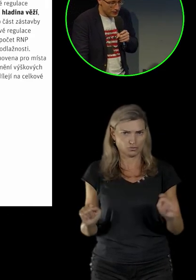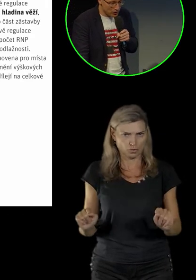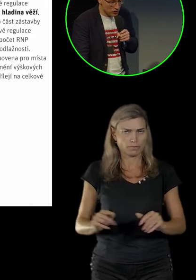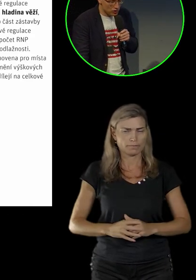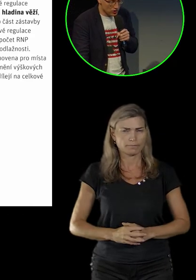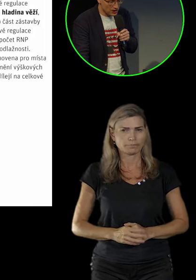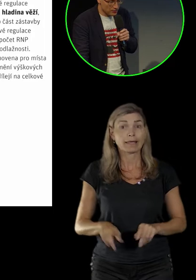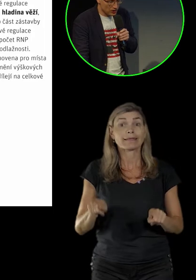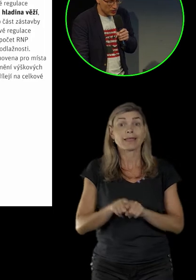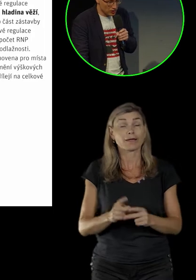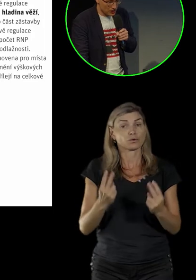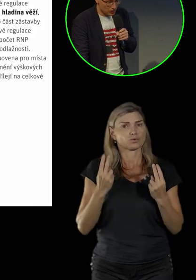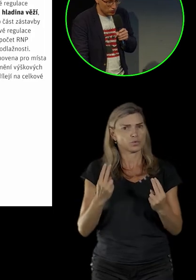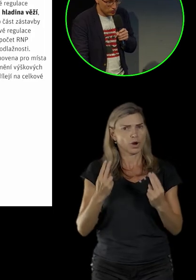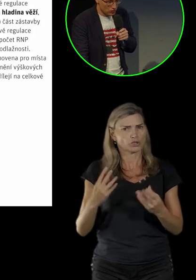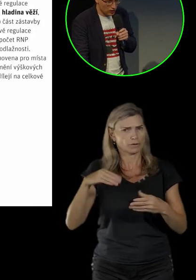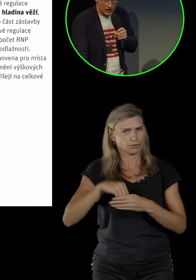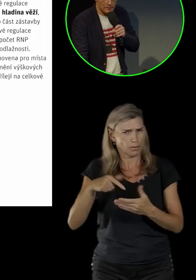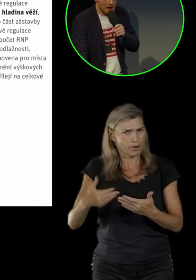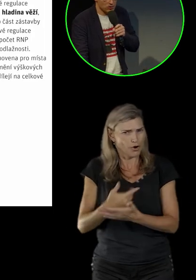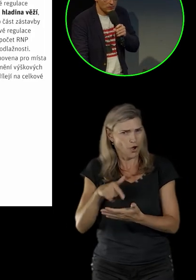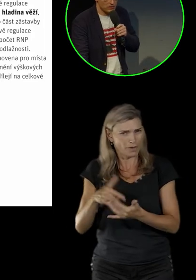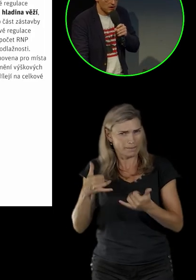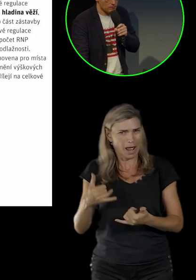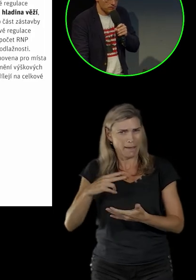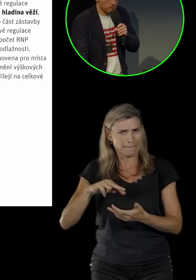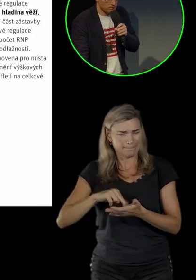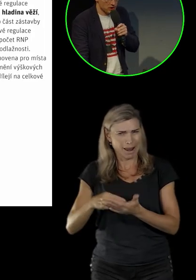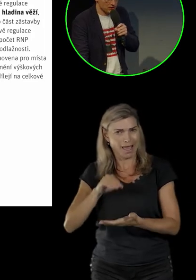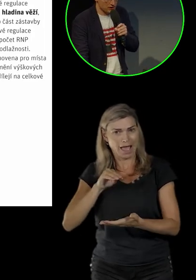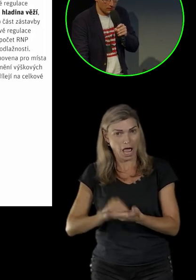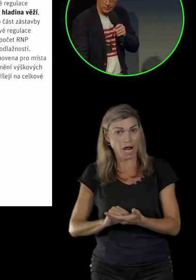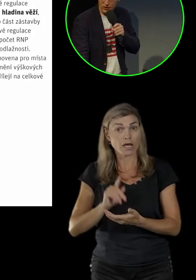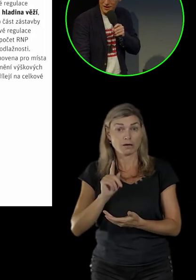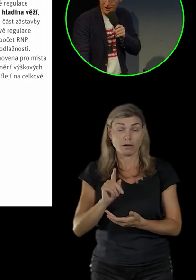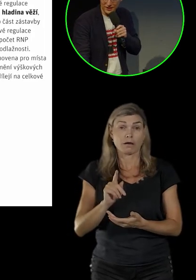Velmi důležitou částí Metropolitního plánu, která ale málokdy bývá předmětem projednávání